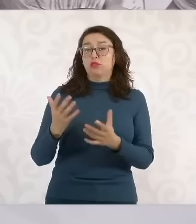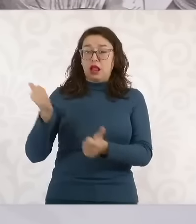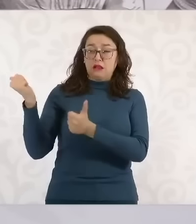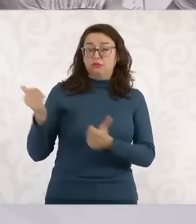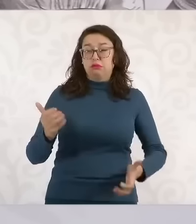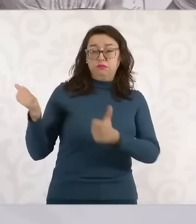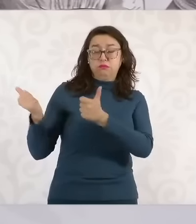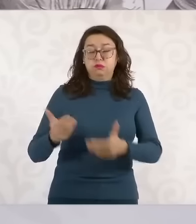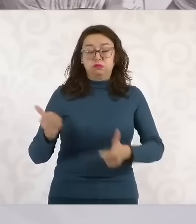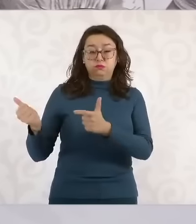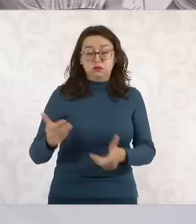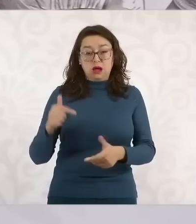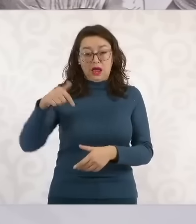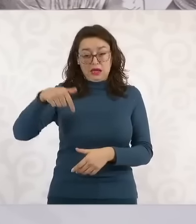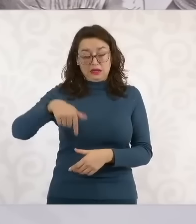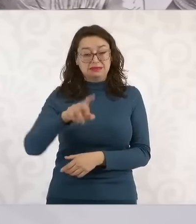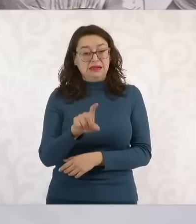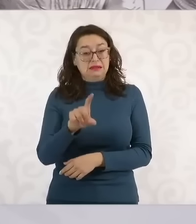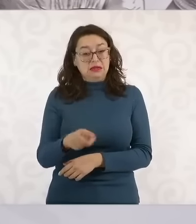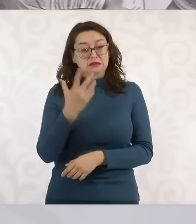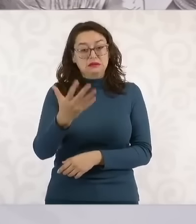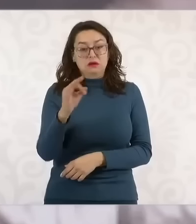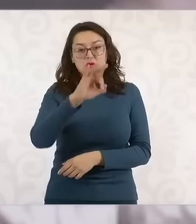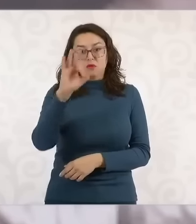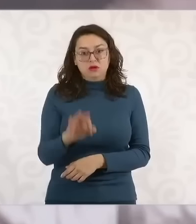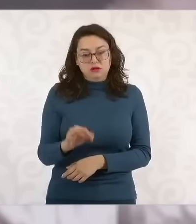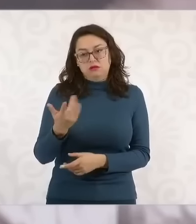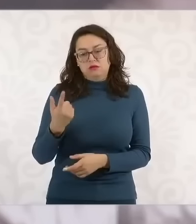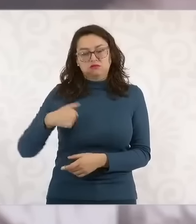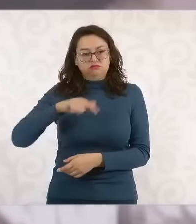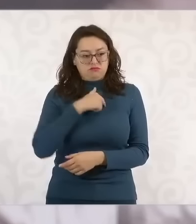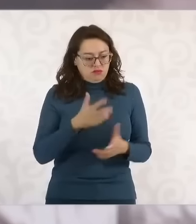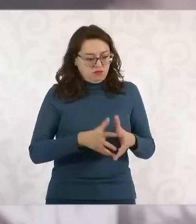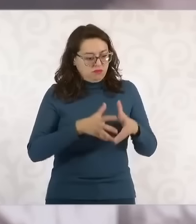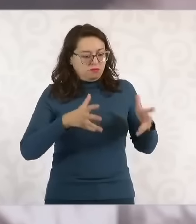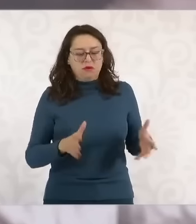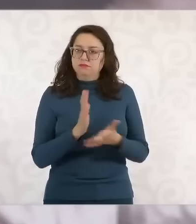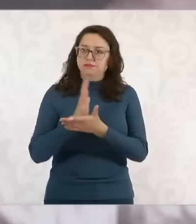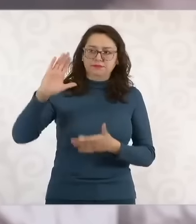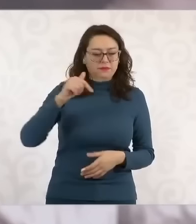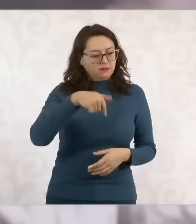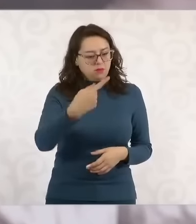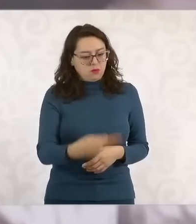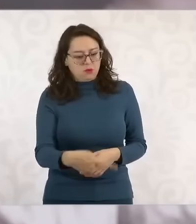actuales de productos eh que importamos de de AV. Adicionalmente, este esta inversión se